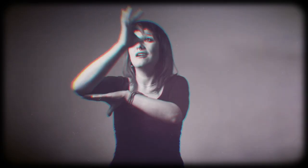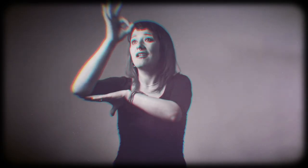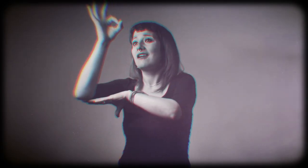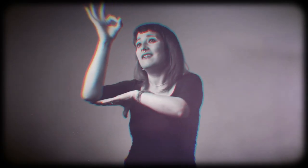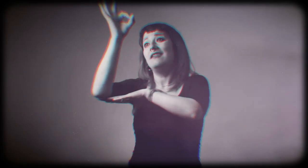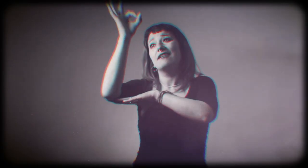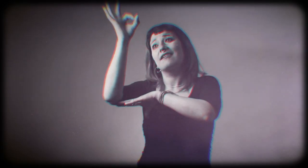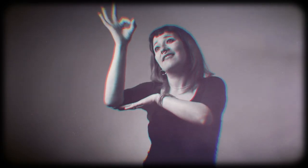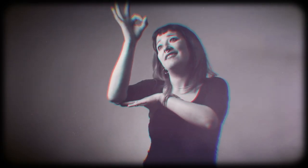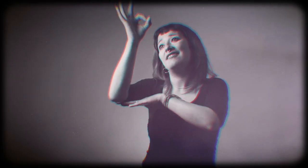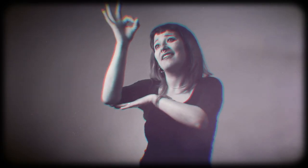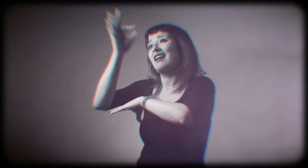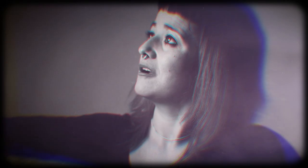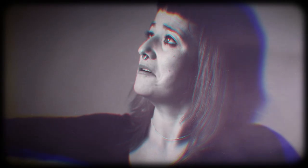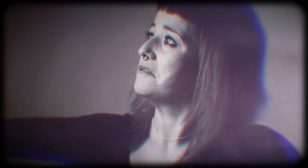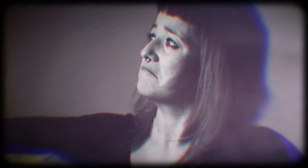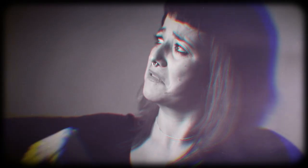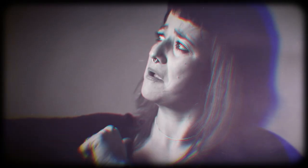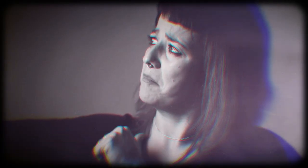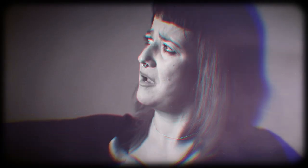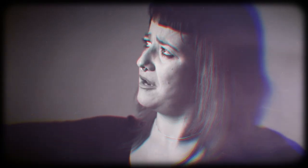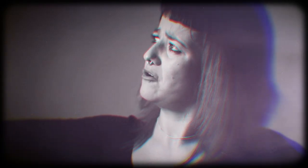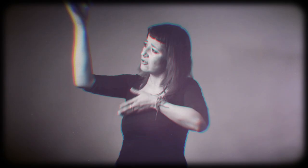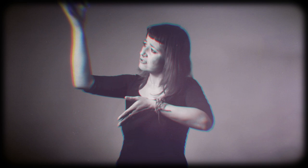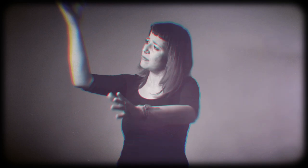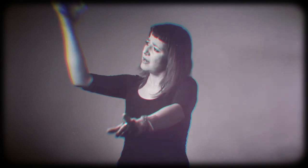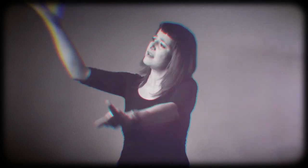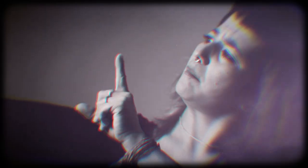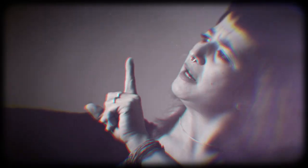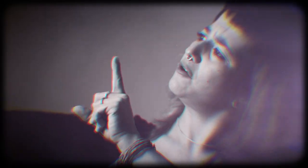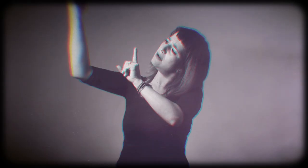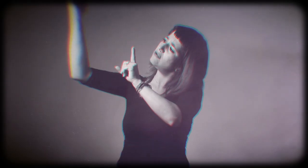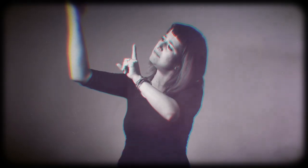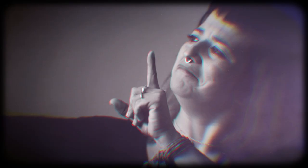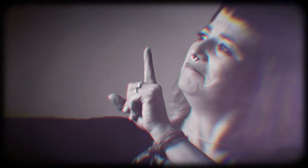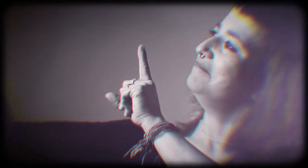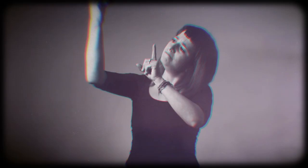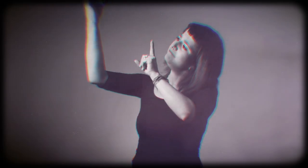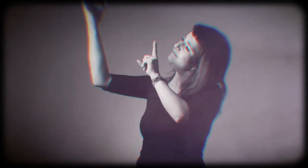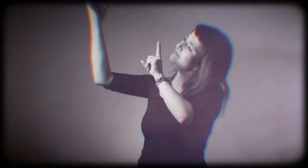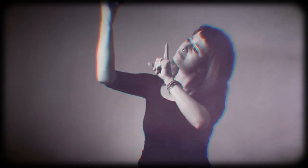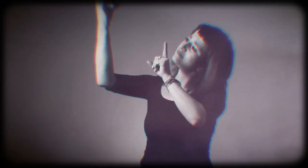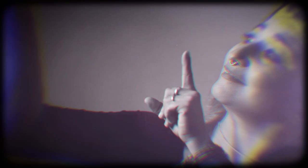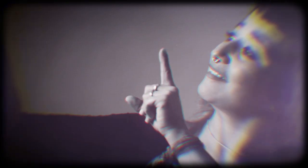Sol, te espero sobre el camino